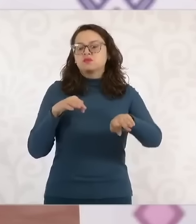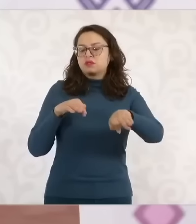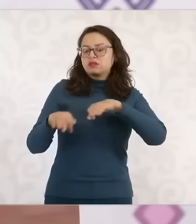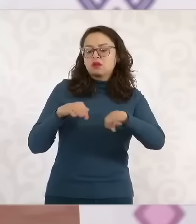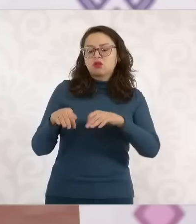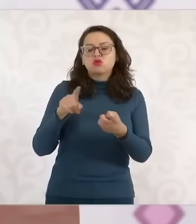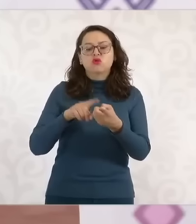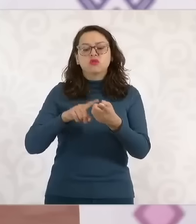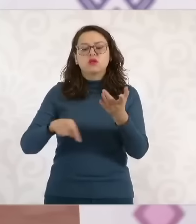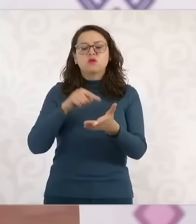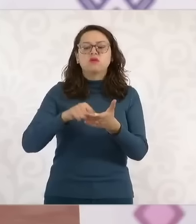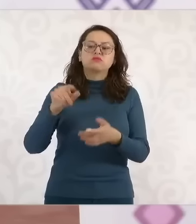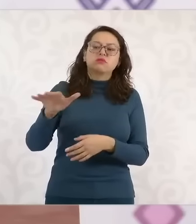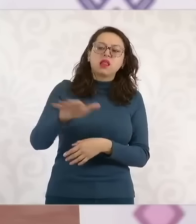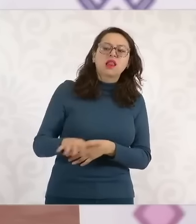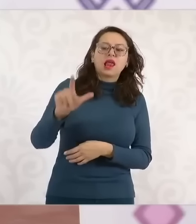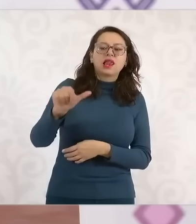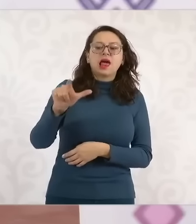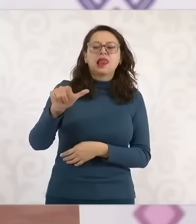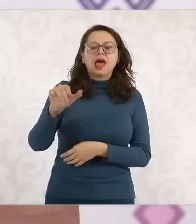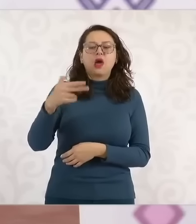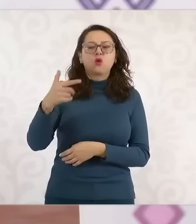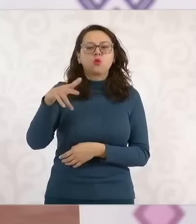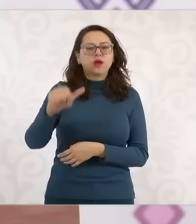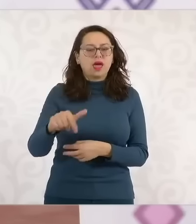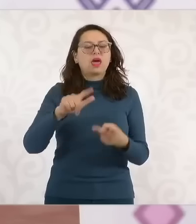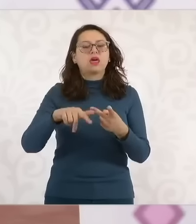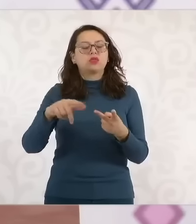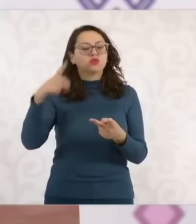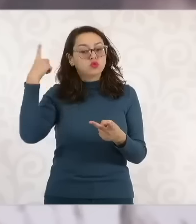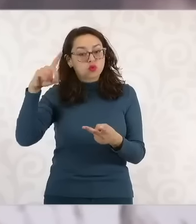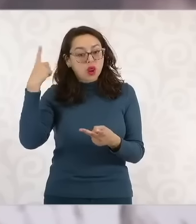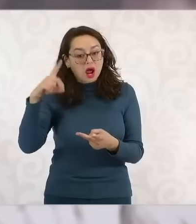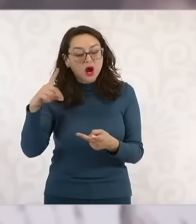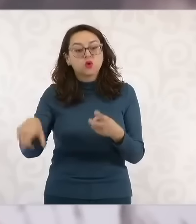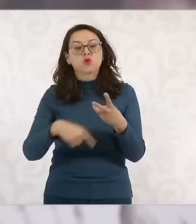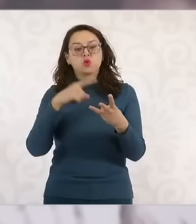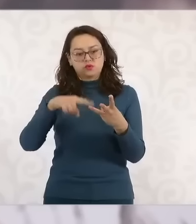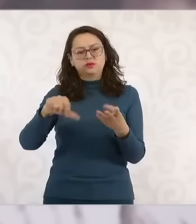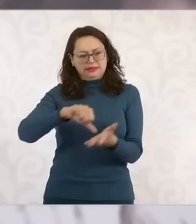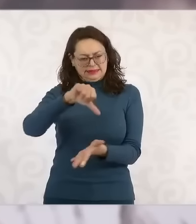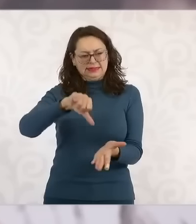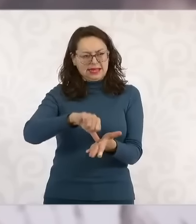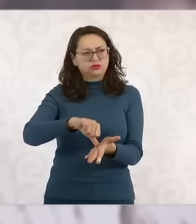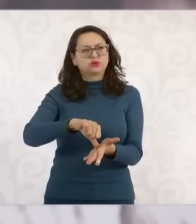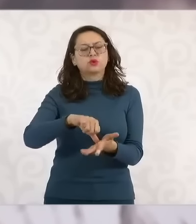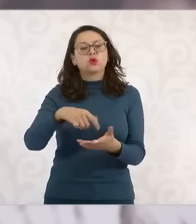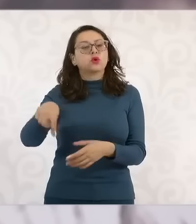la zona de La Laguna, la zona de Torreón, Durango, eh en la parte del centro del país, en Querétaro,